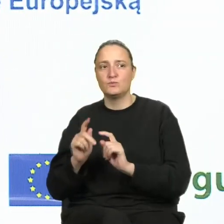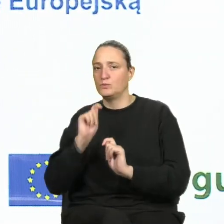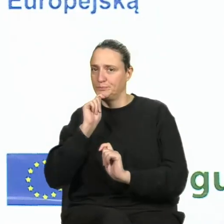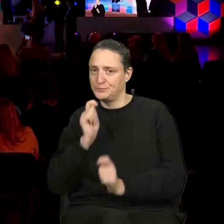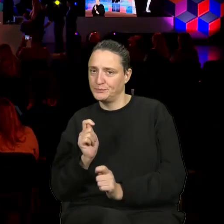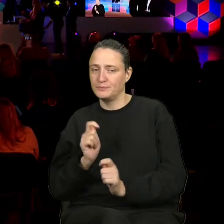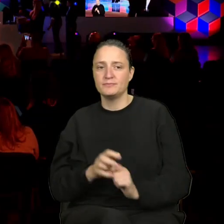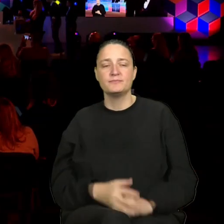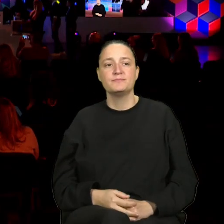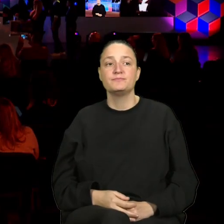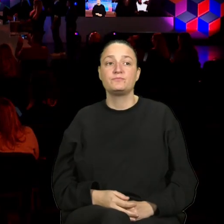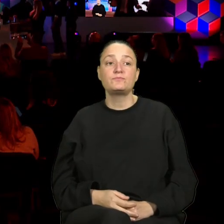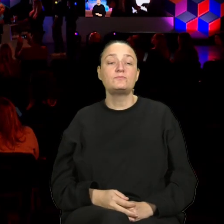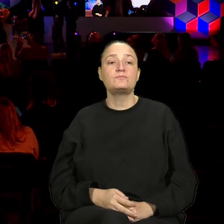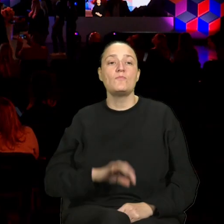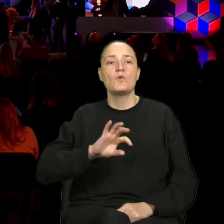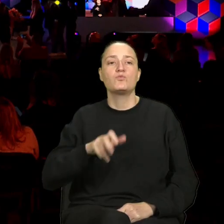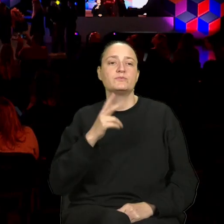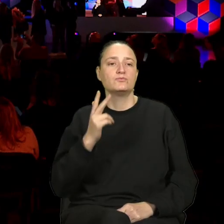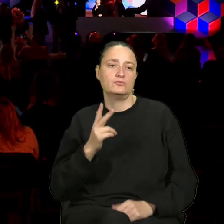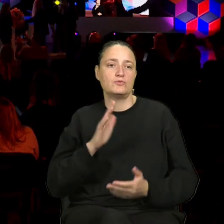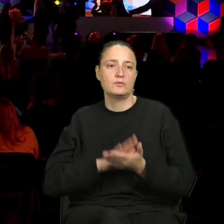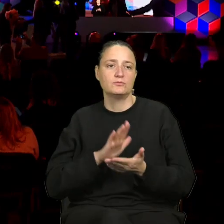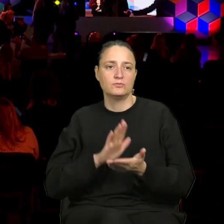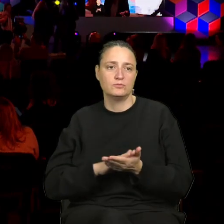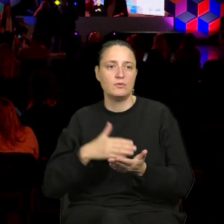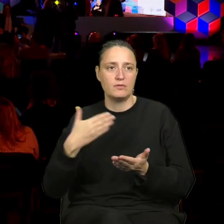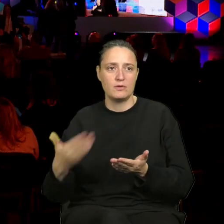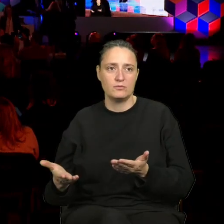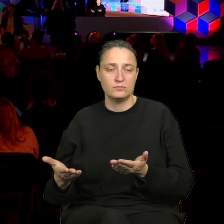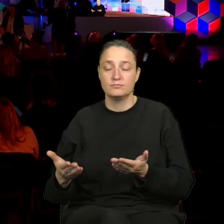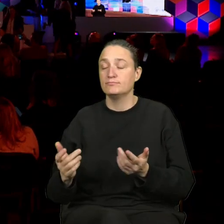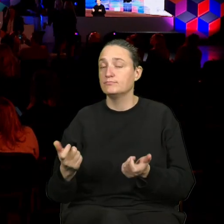A przed nami trzecia kategoria. Trzecia kategoria to efekt współpracy.